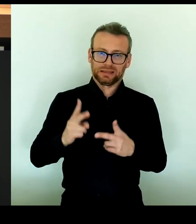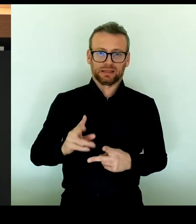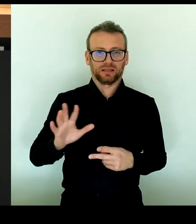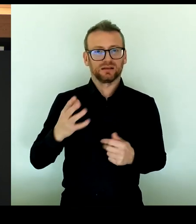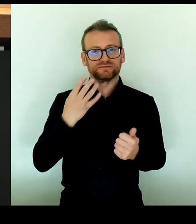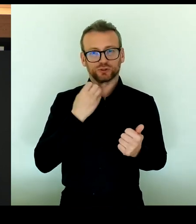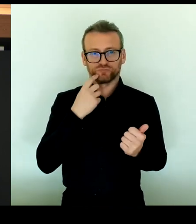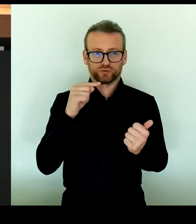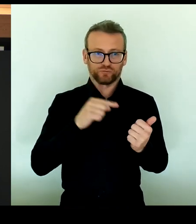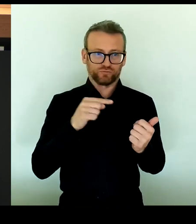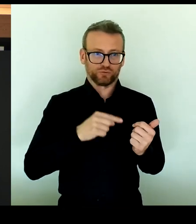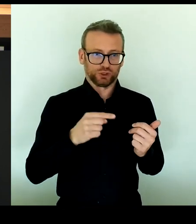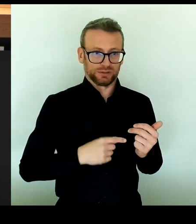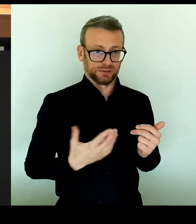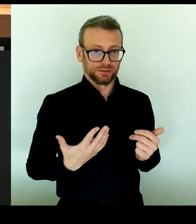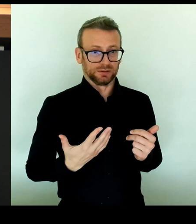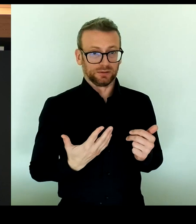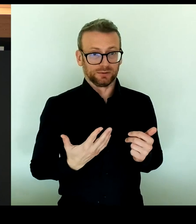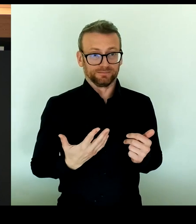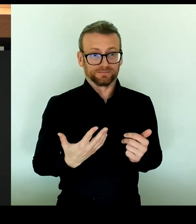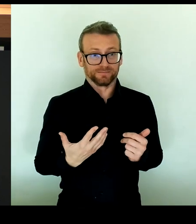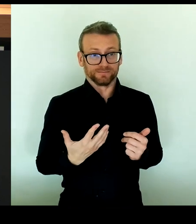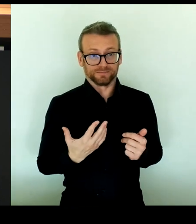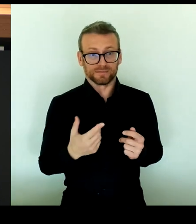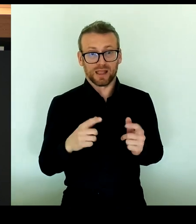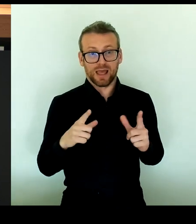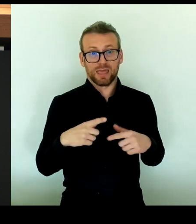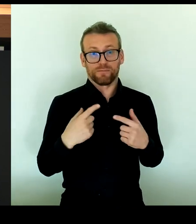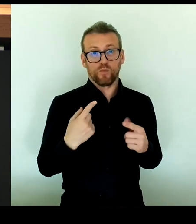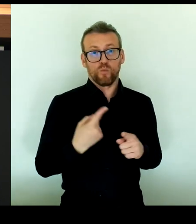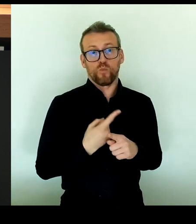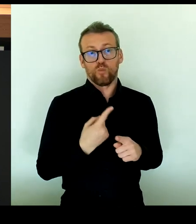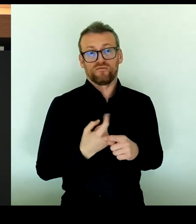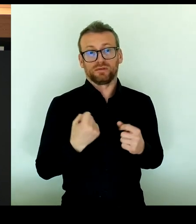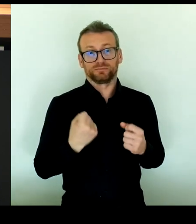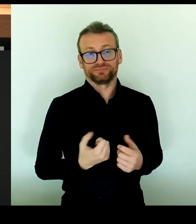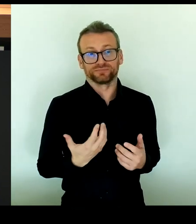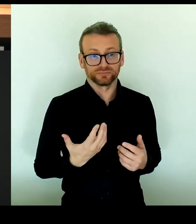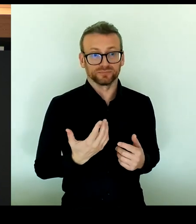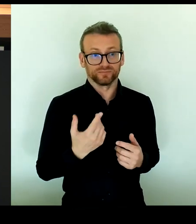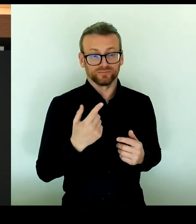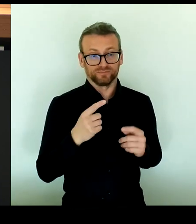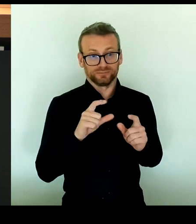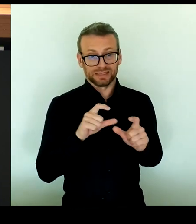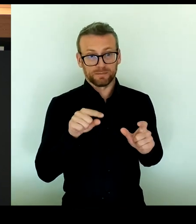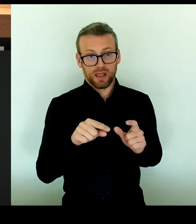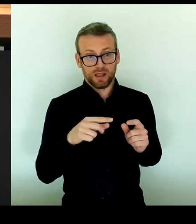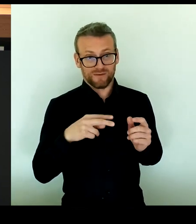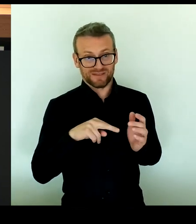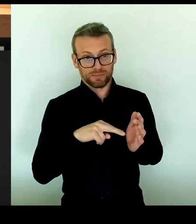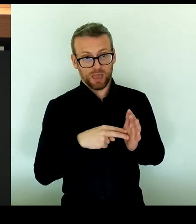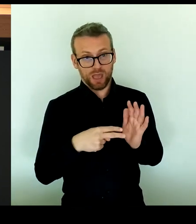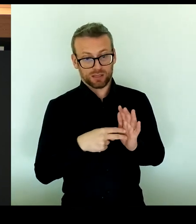was tut eigentlich die zuständige Senatsverwaltung für Verkehr? Sie verschläft, das haben wir mehrfach gehört, den Ausbau der